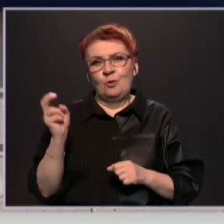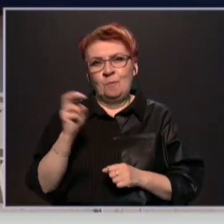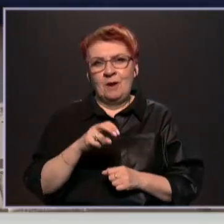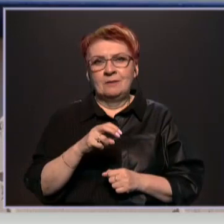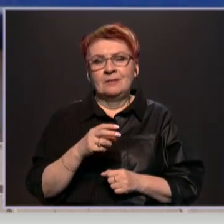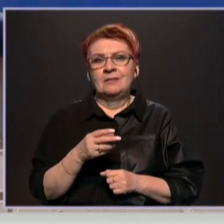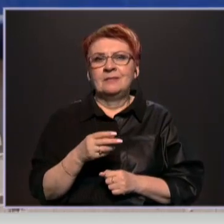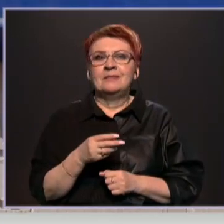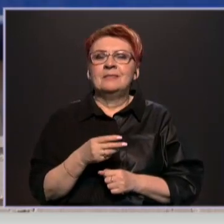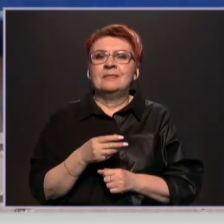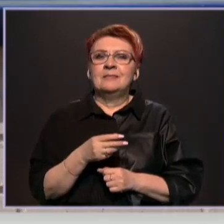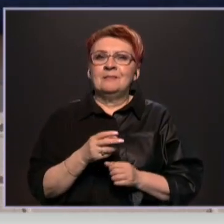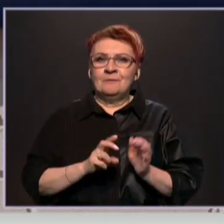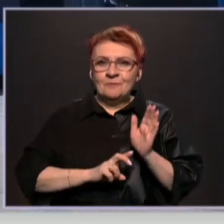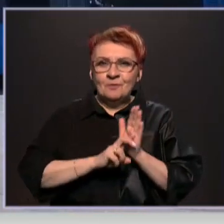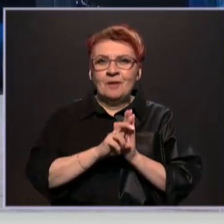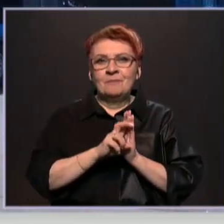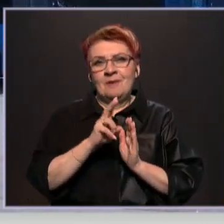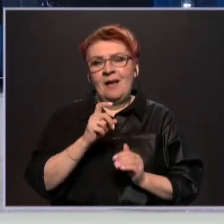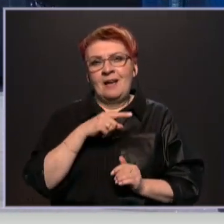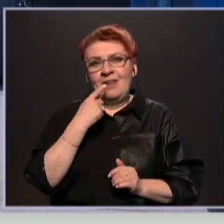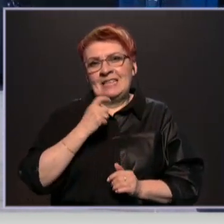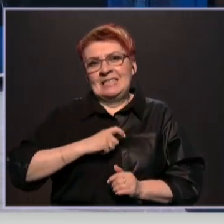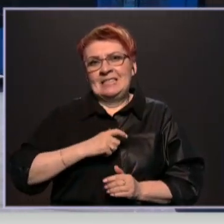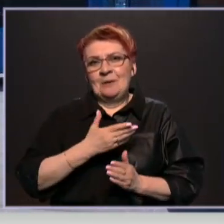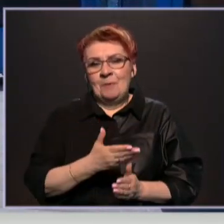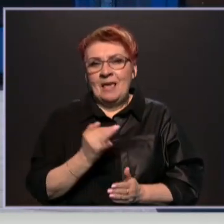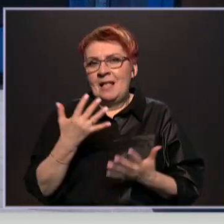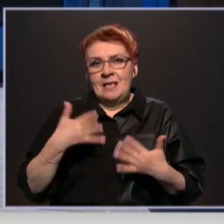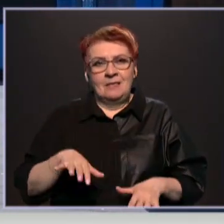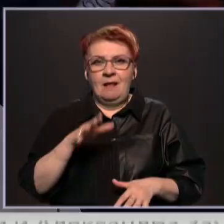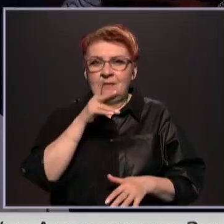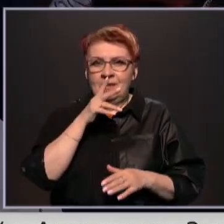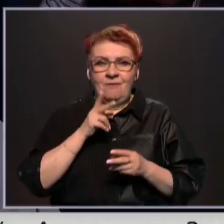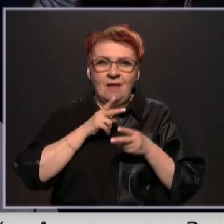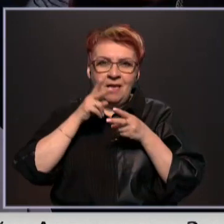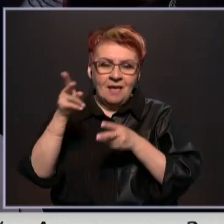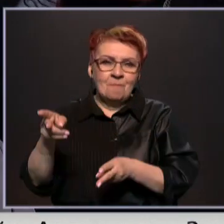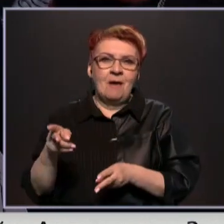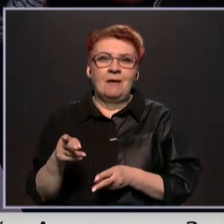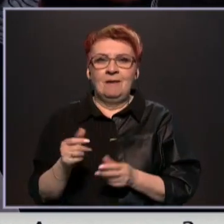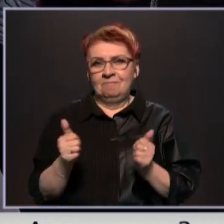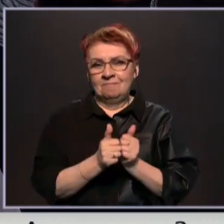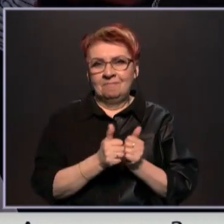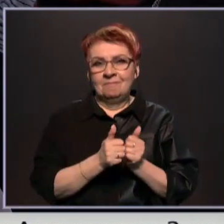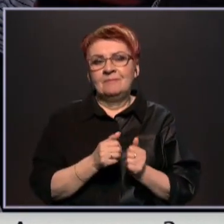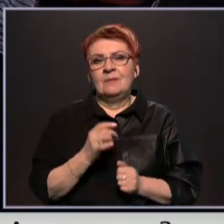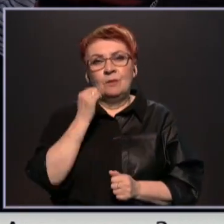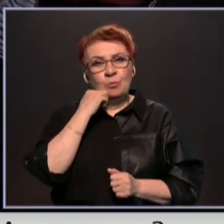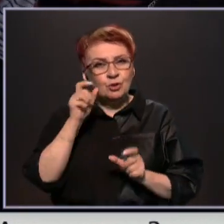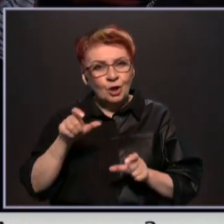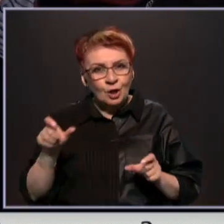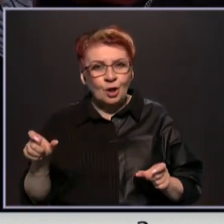себе сюда Как говорится и не тратить время на транспорт особенно пожилые люди дети